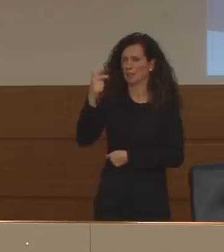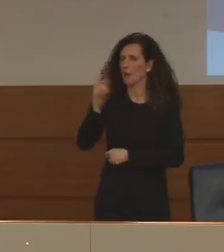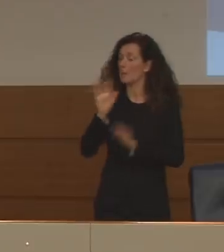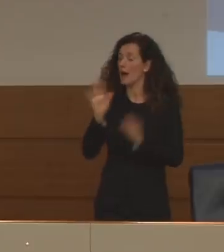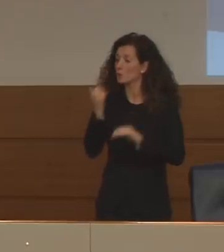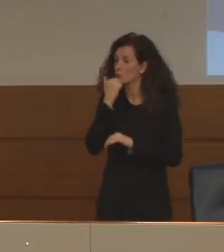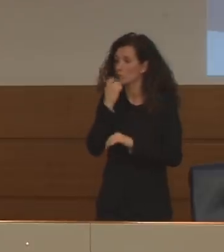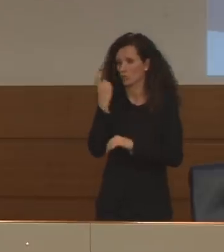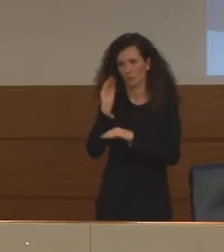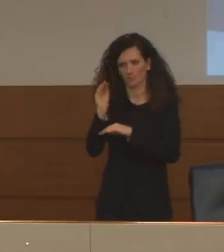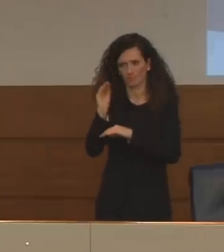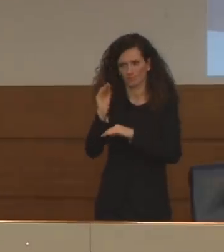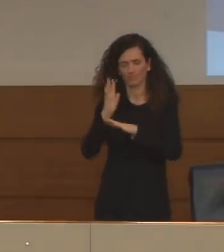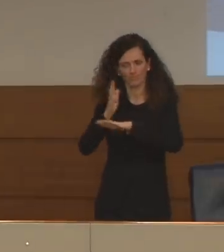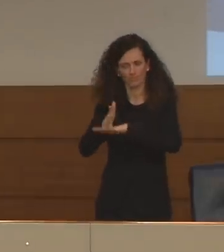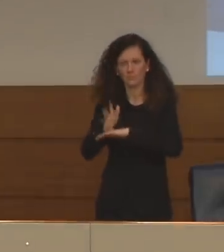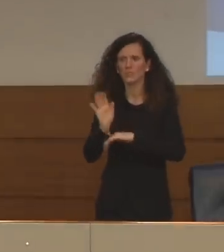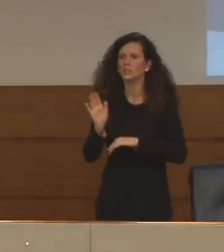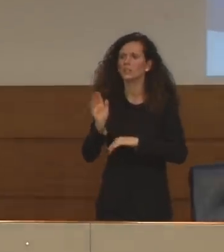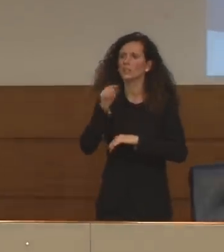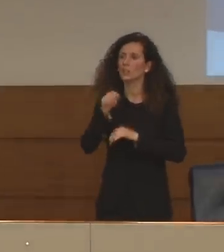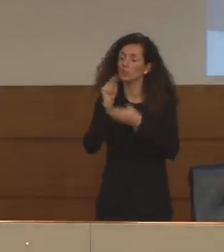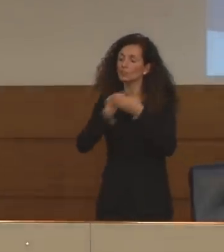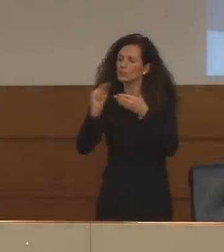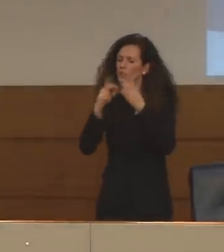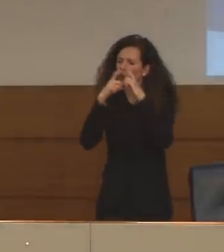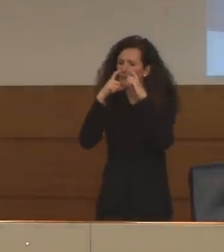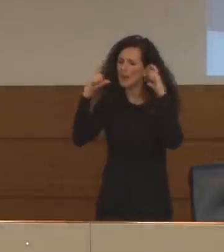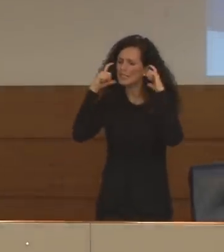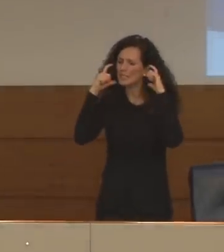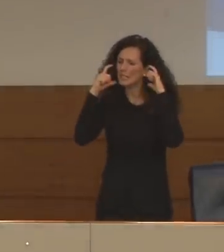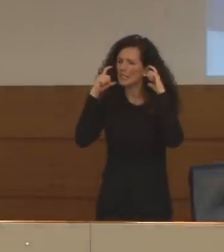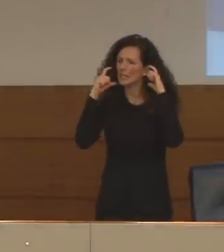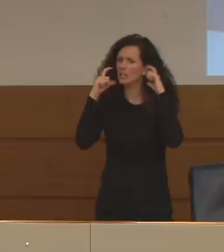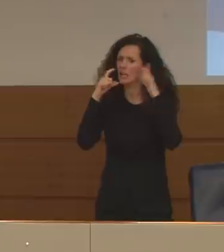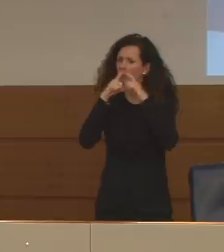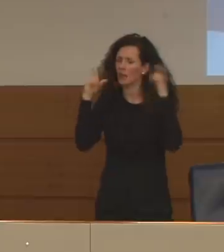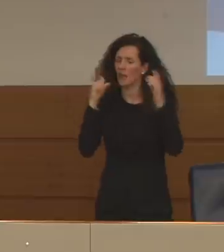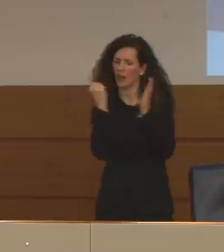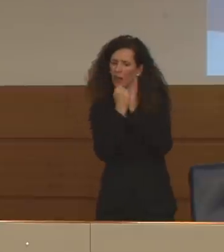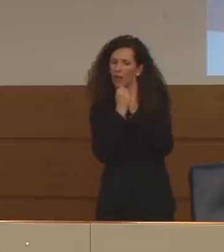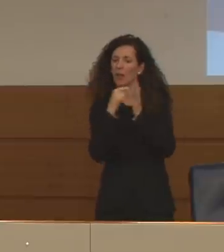(giornalista) mi scusi ma c'è scritto su queste mascherine che non sono un dispositivo di protezione individuale.